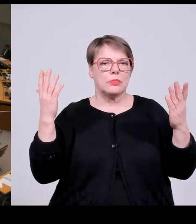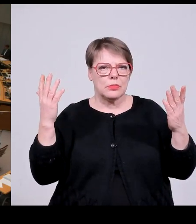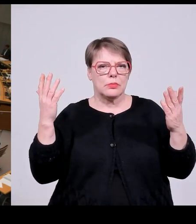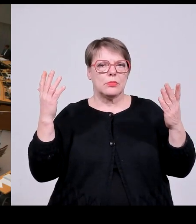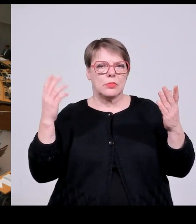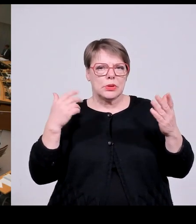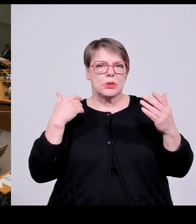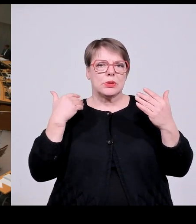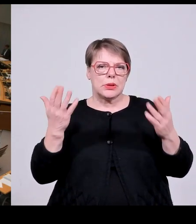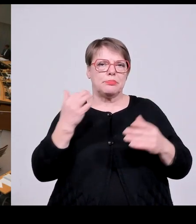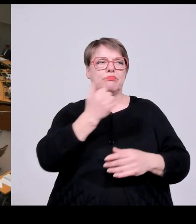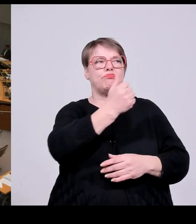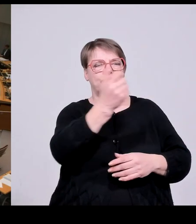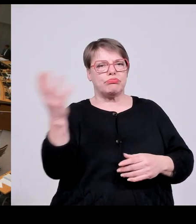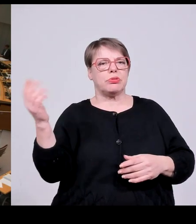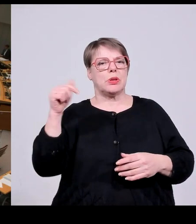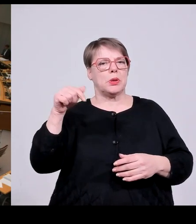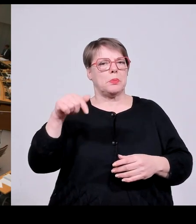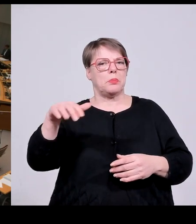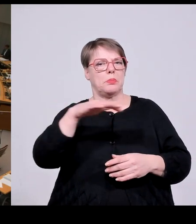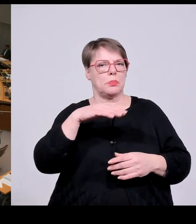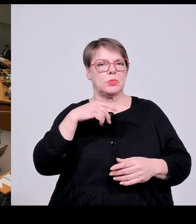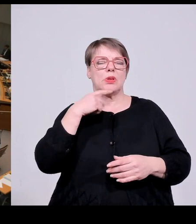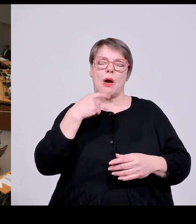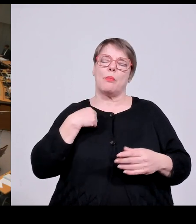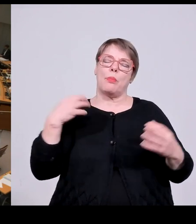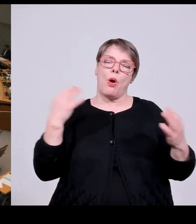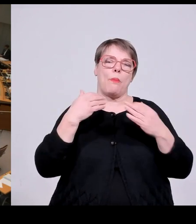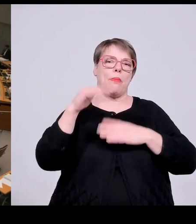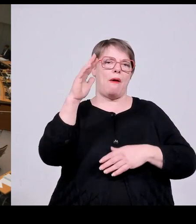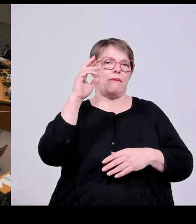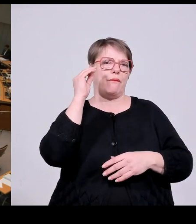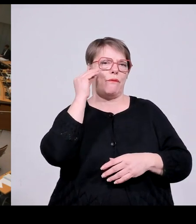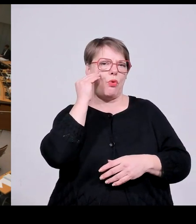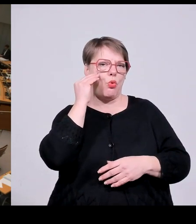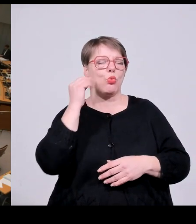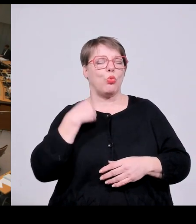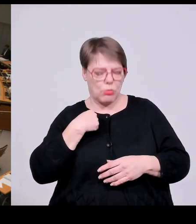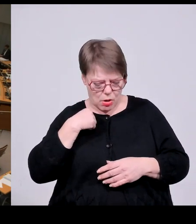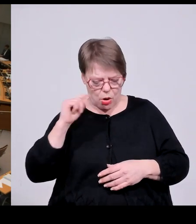Nachfrage geben könnte. Und insofern hat der Doktor Lieder nochmal gefordert,